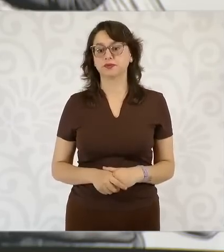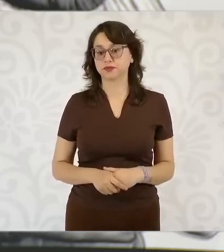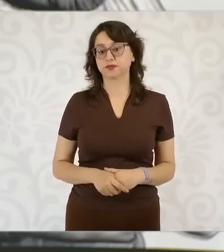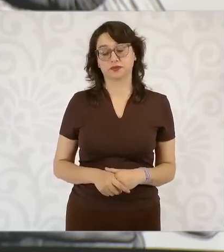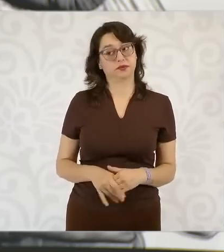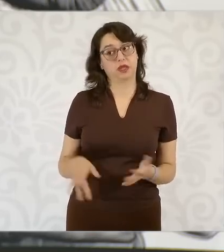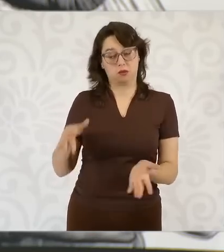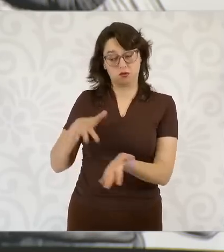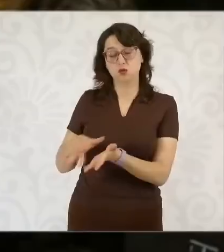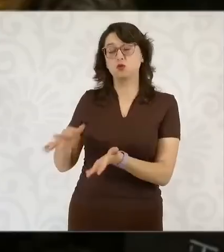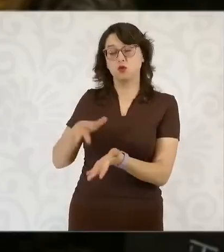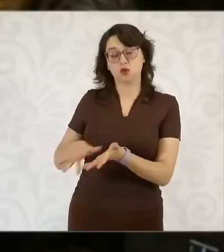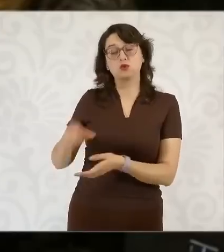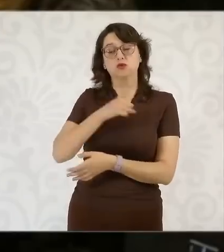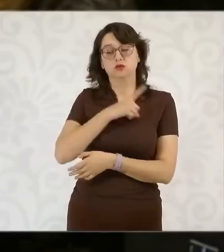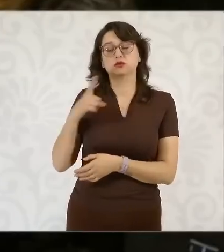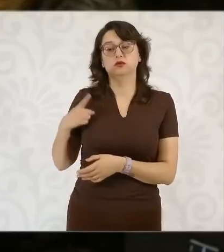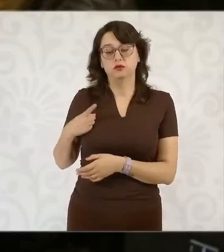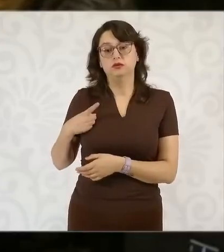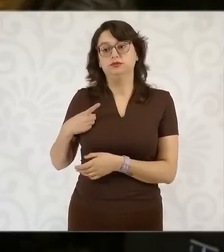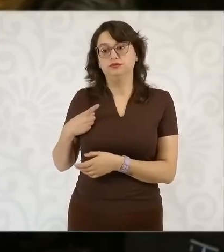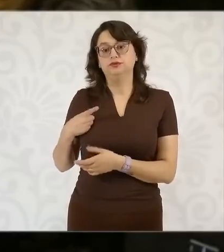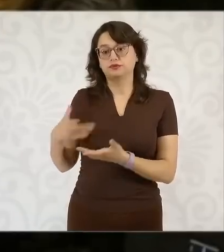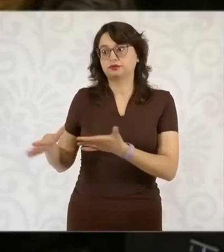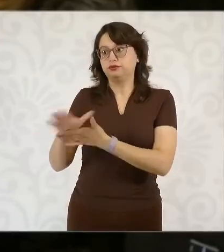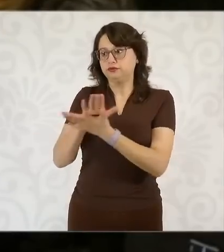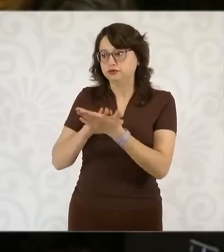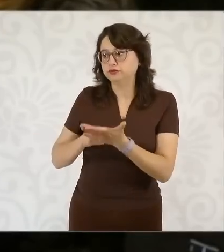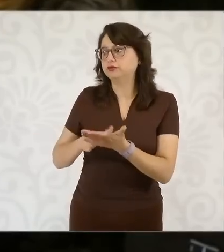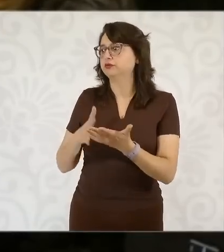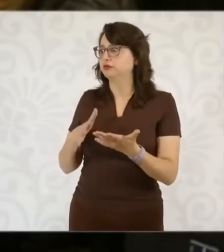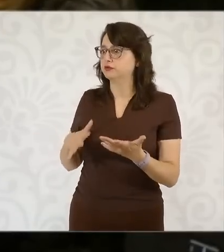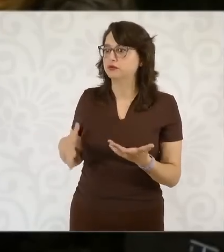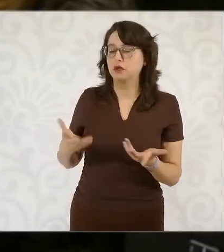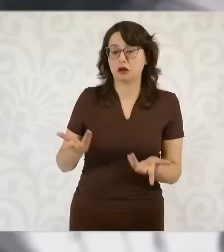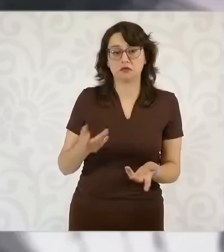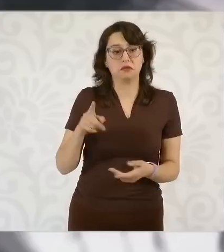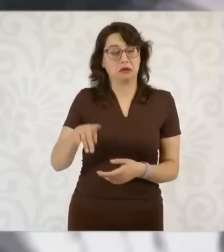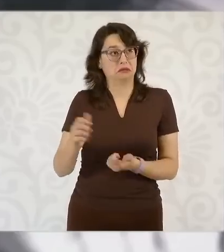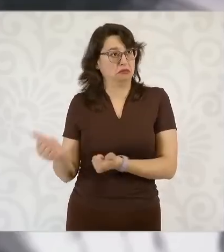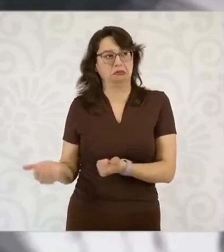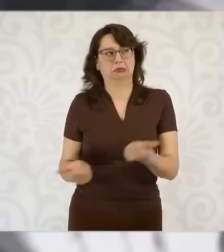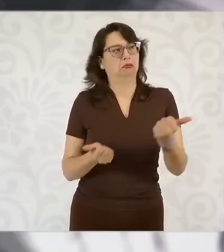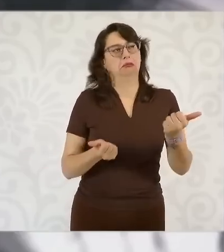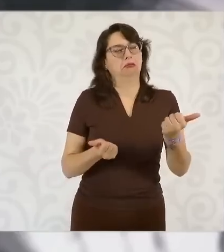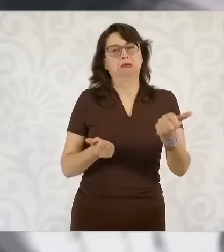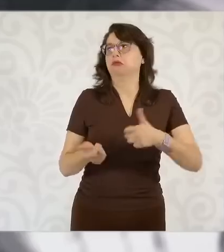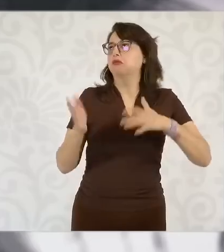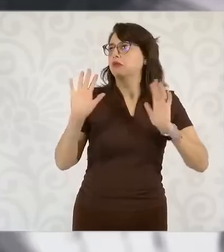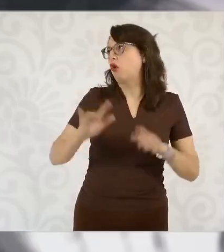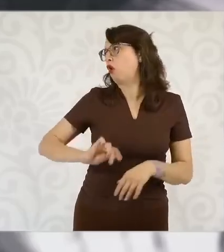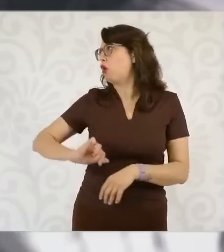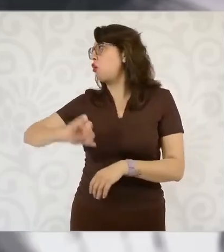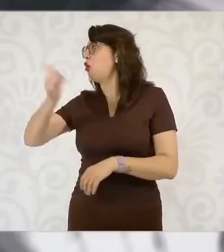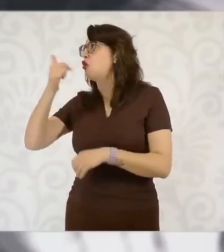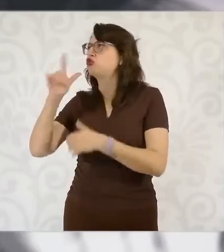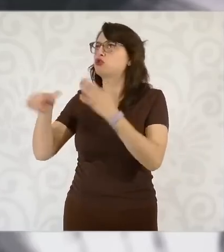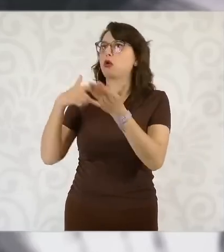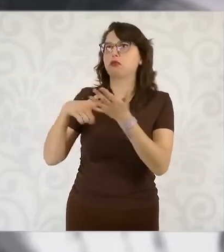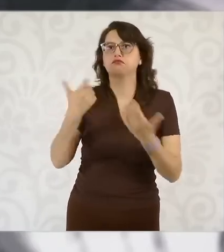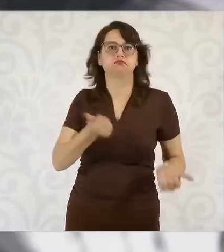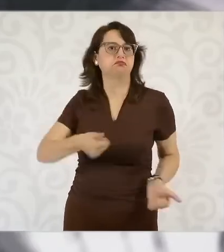López Obrador y tenemos que encontrar otros mercados El Aguacate mexicano es buenísimo